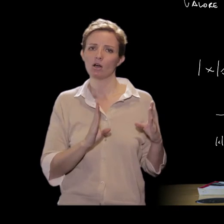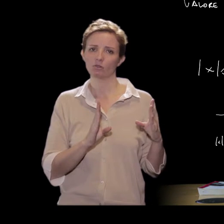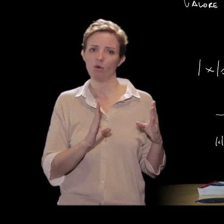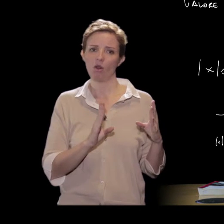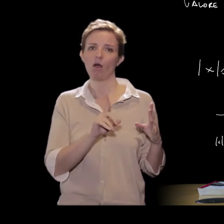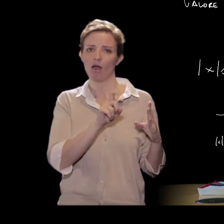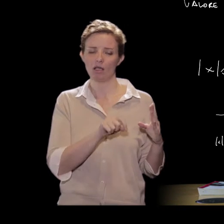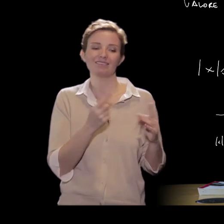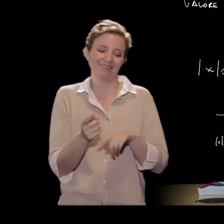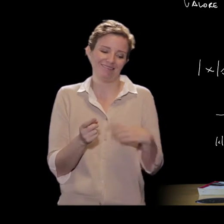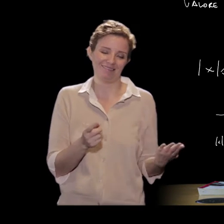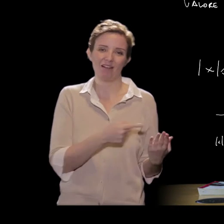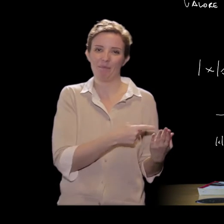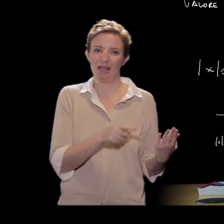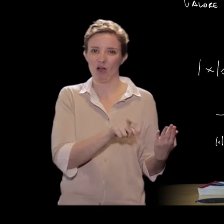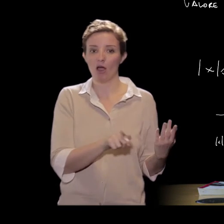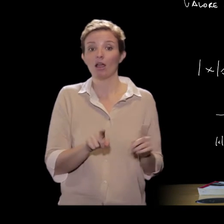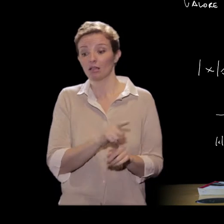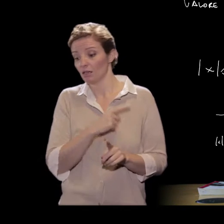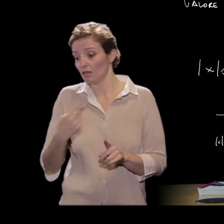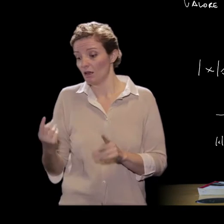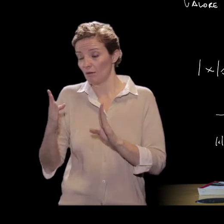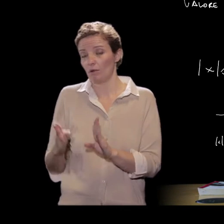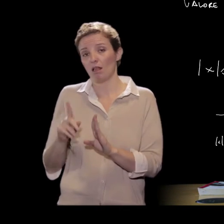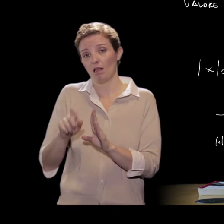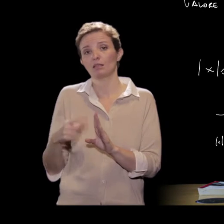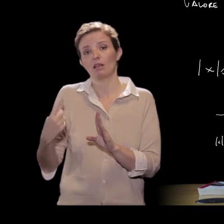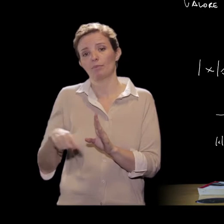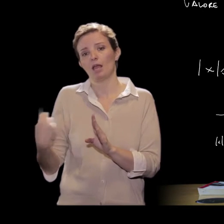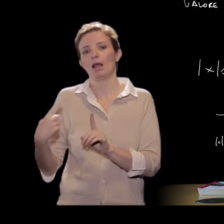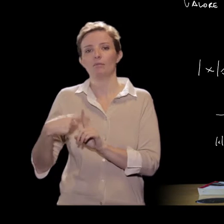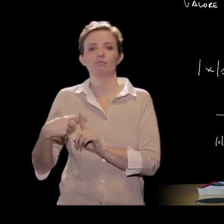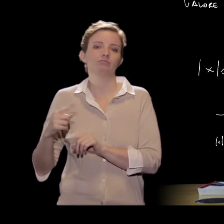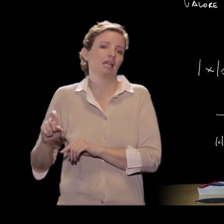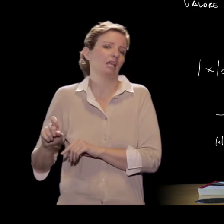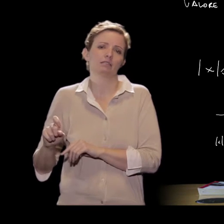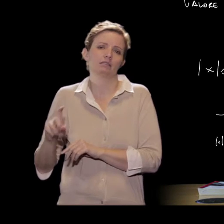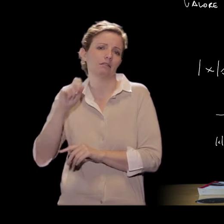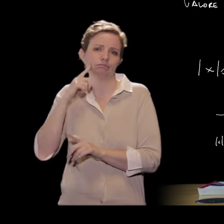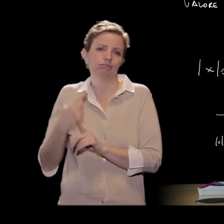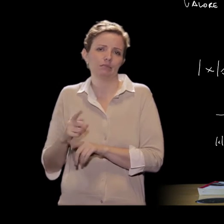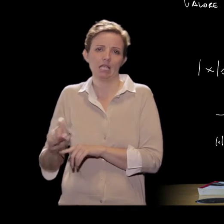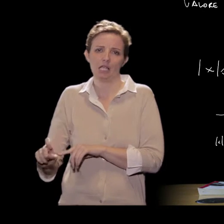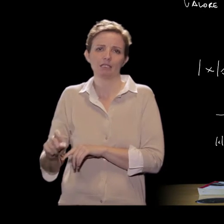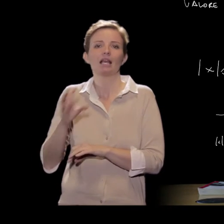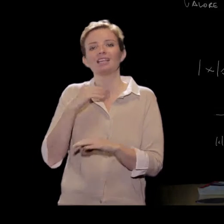Il modulo di x in quest'altra zona è pari alla variabile stessa, cioè a x, al suo argomento.